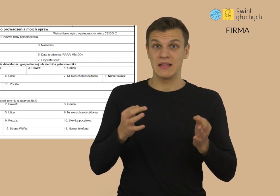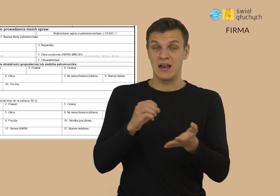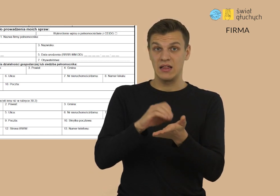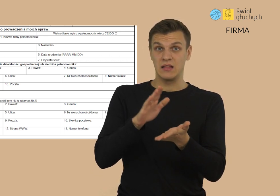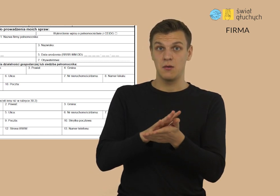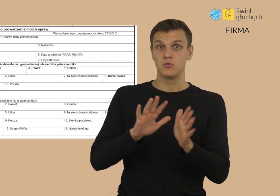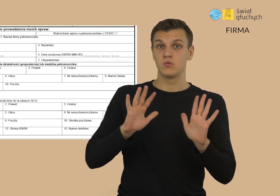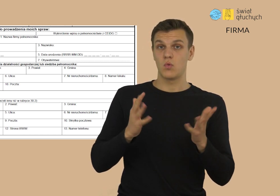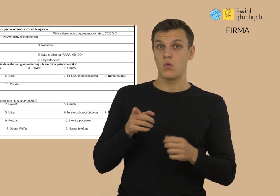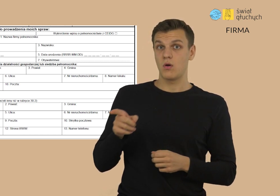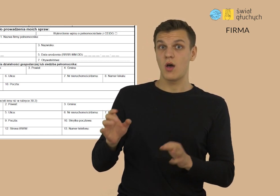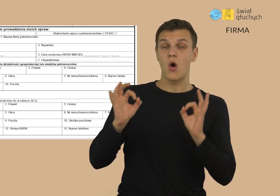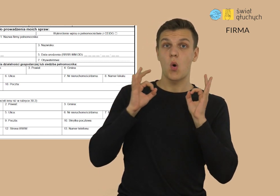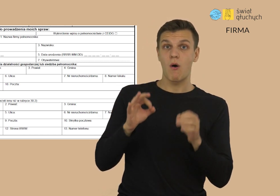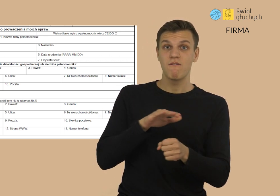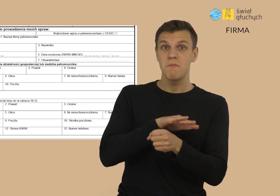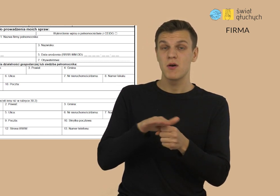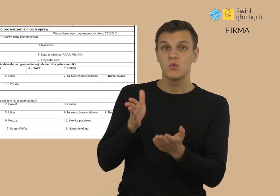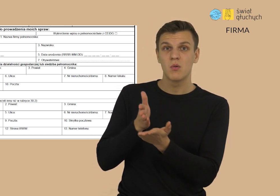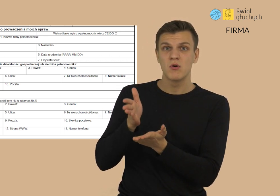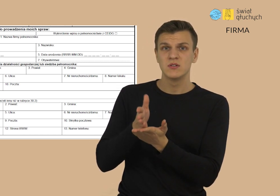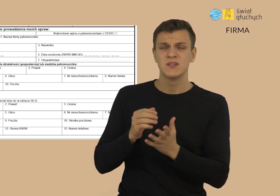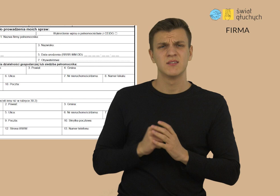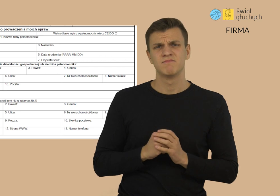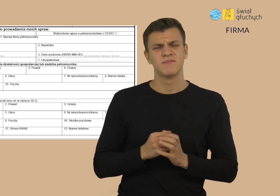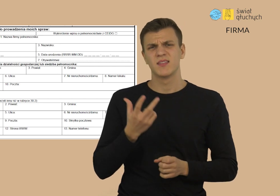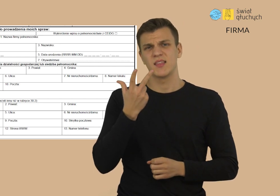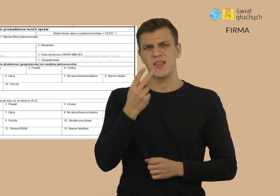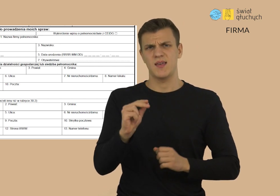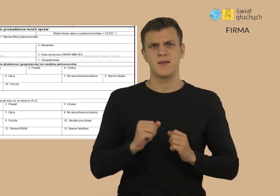Wpisz tutaj dane swojego pełnomocnika. Samo wskazanie pełnomocnika w CEIDG nie jest równoznaczne z jego ustanowieniem.